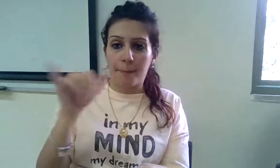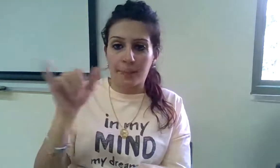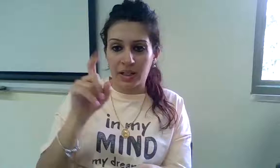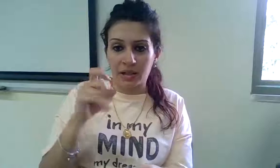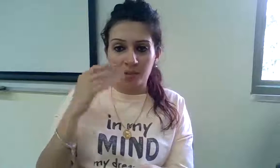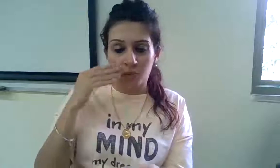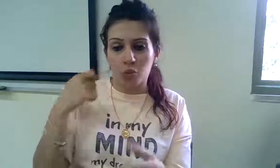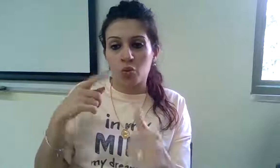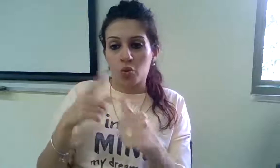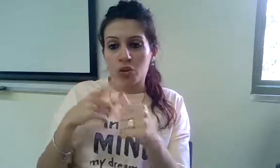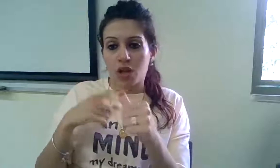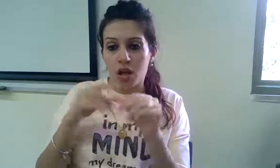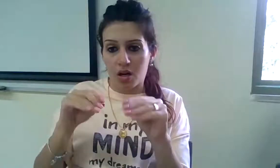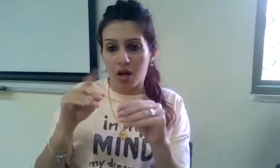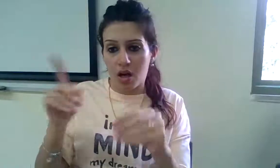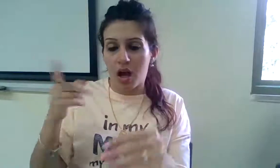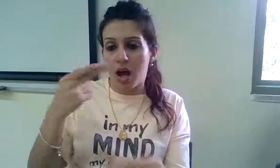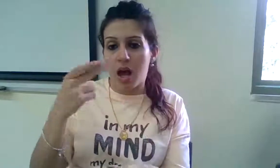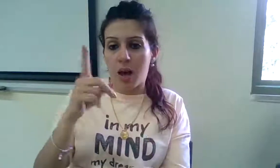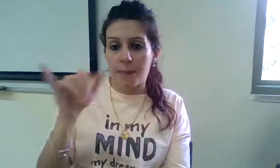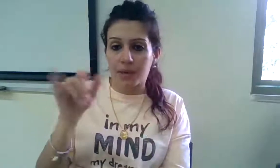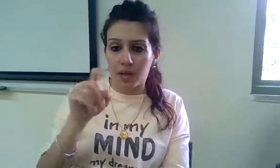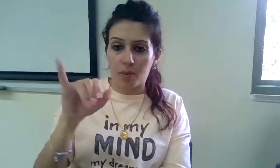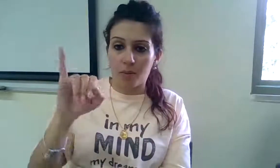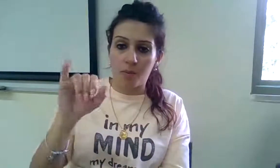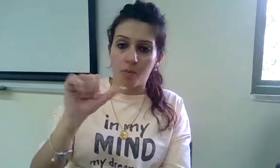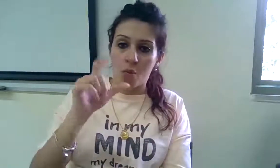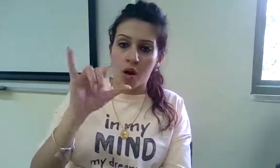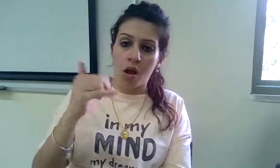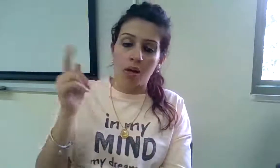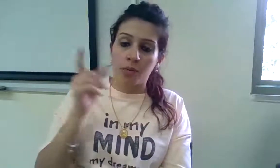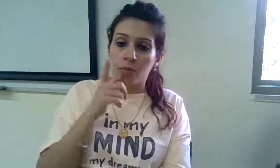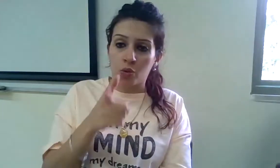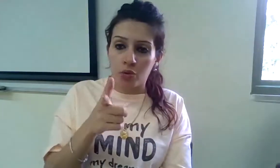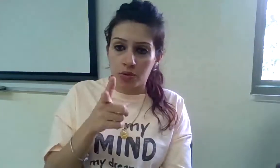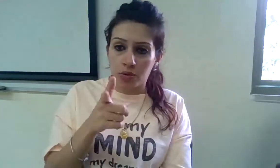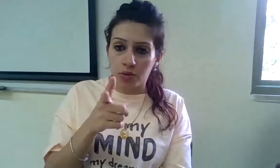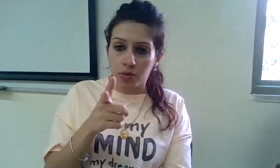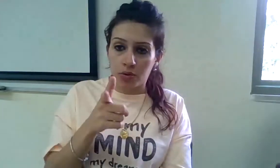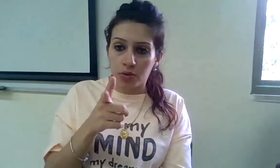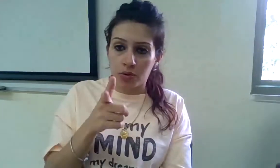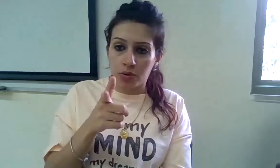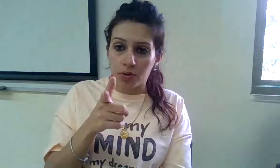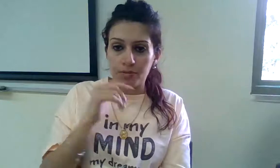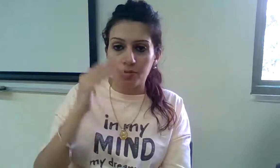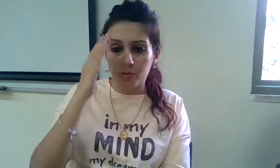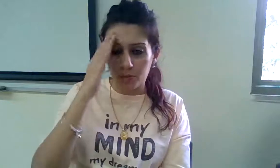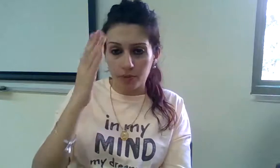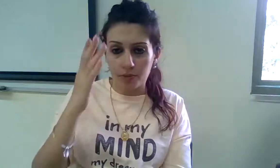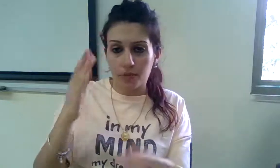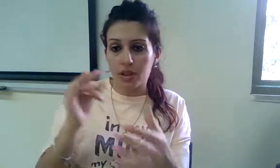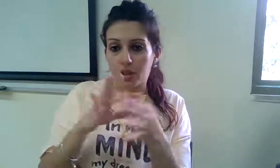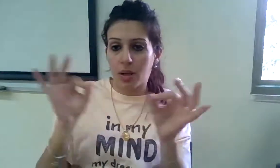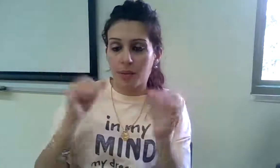عليك جعل الأهل يؤمنون بالنظام الجديد وكمحترف يجب عليك أن تكون حازما ويجب عليك